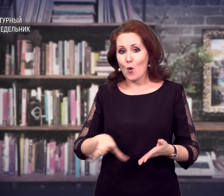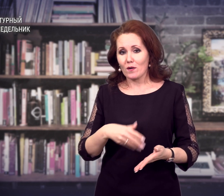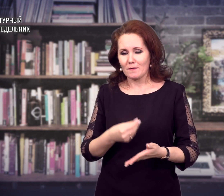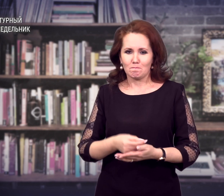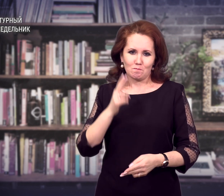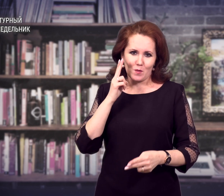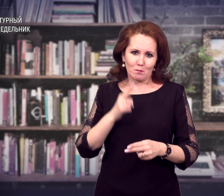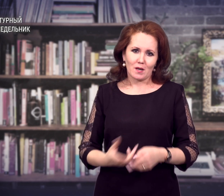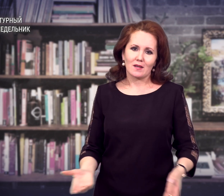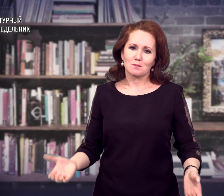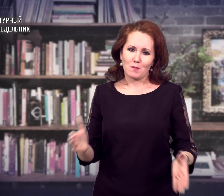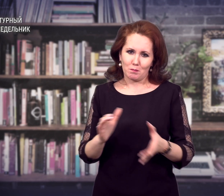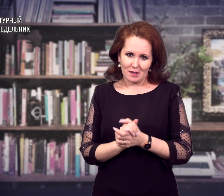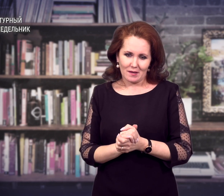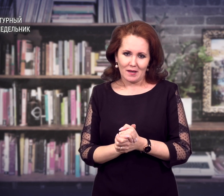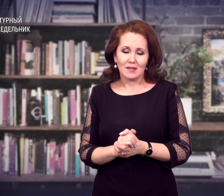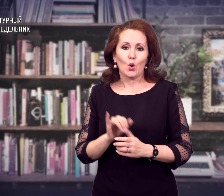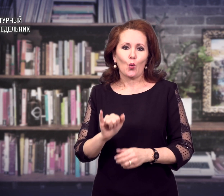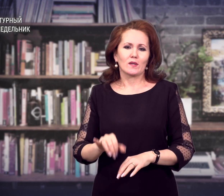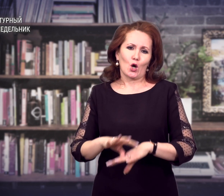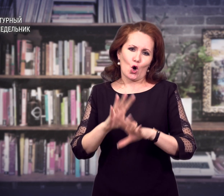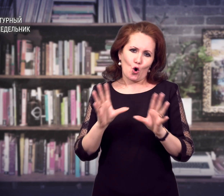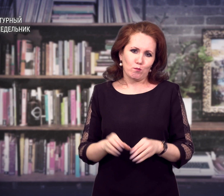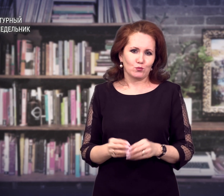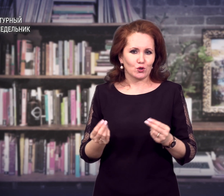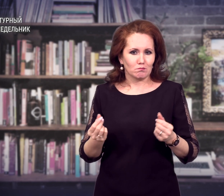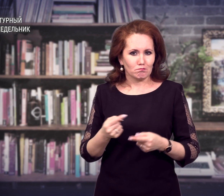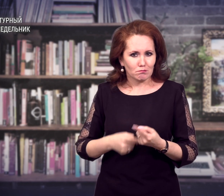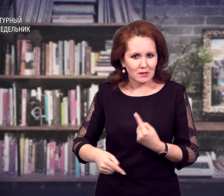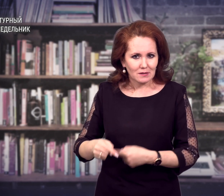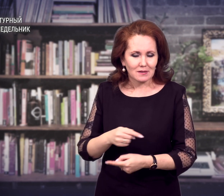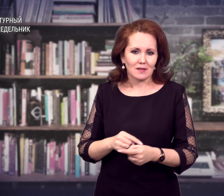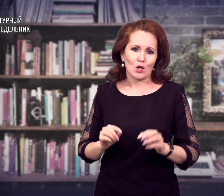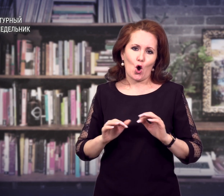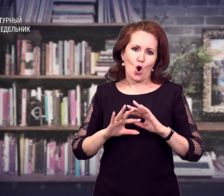С тех пор братья помирились, у них общий бизнес,